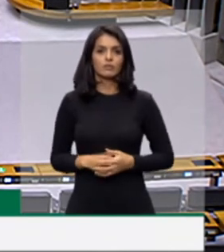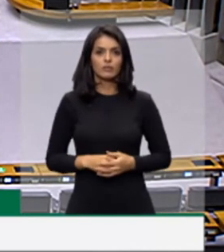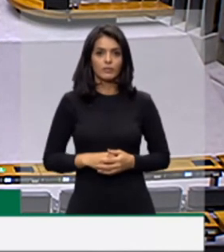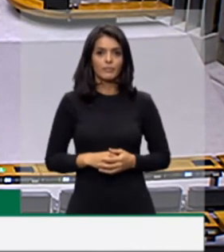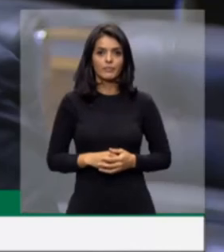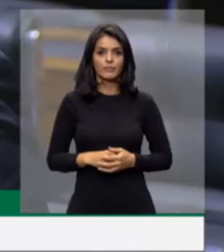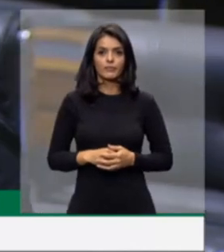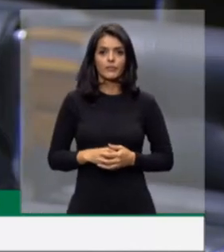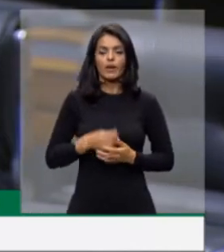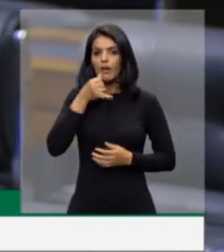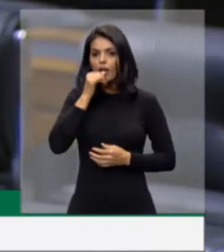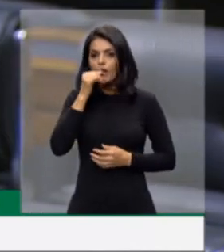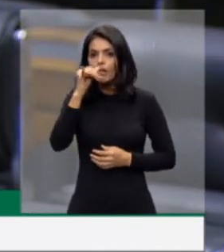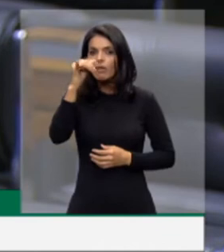PRESIDENTE, É IMPORTANTE